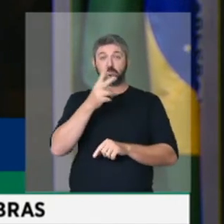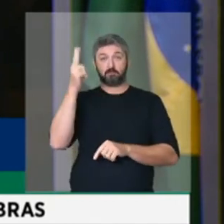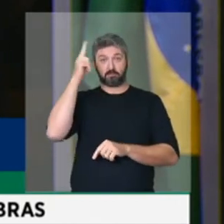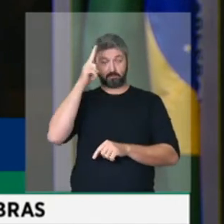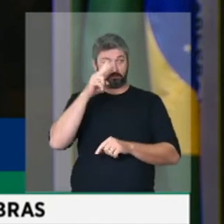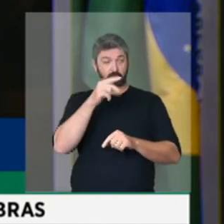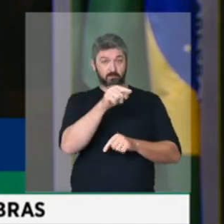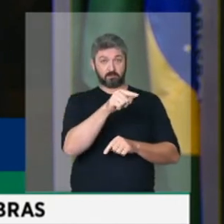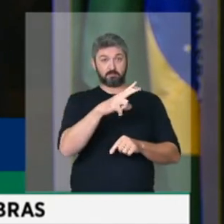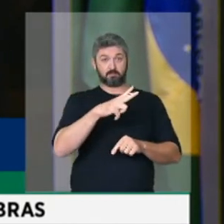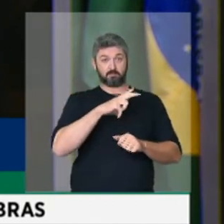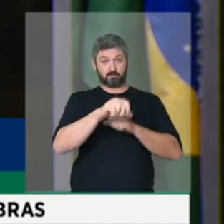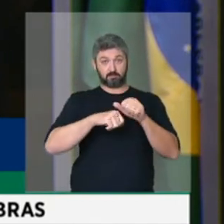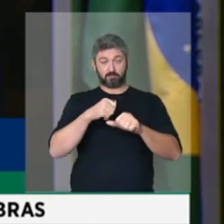AQUELES AOS EMPREGADOS DESLIGADOS SERÁ GARANTIDA A